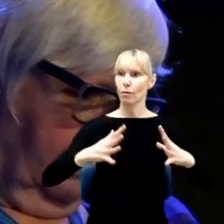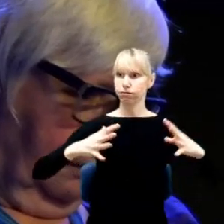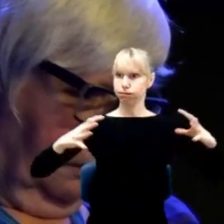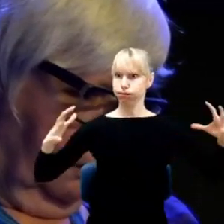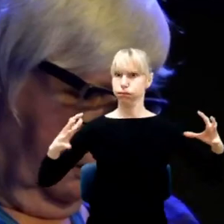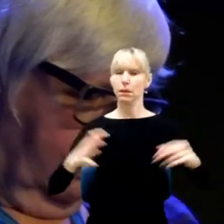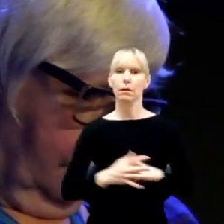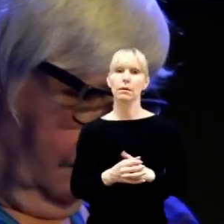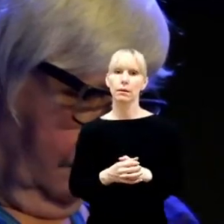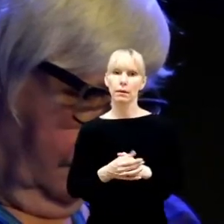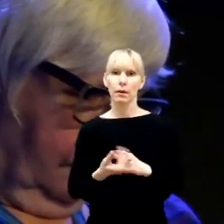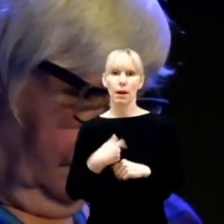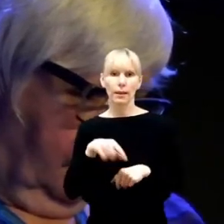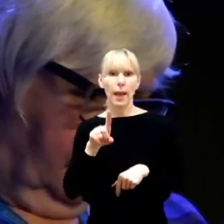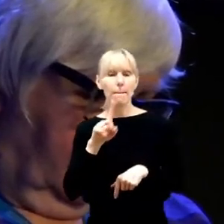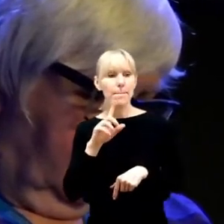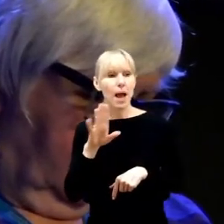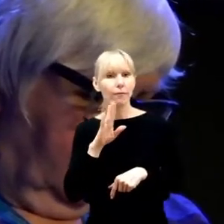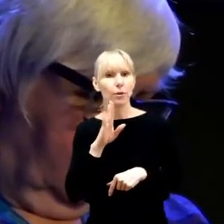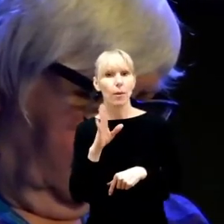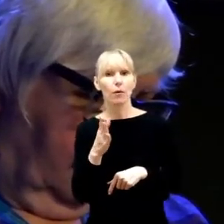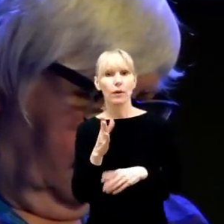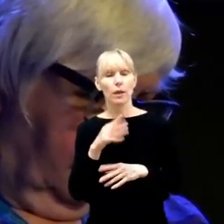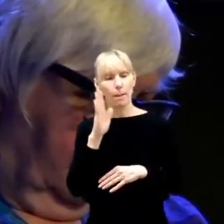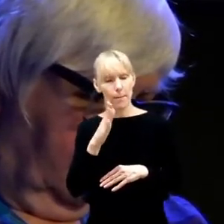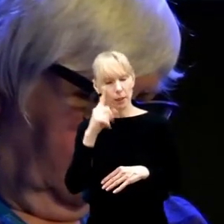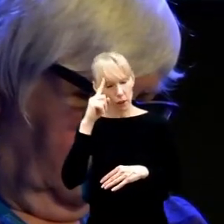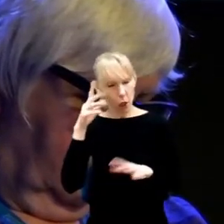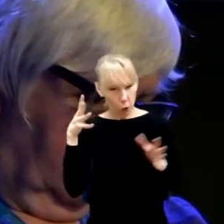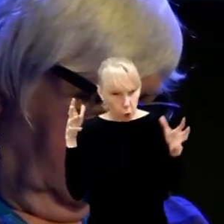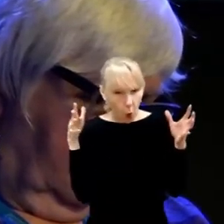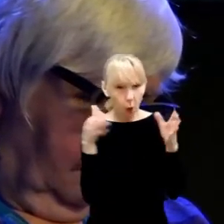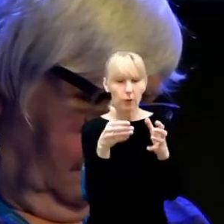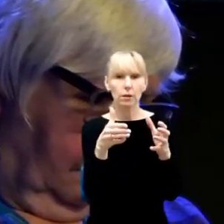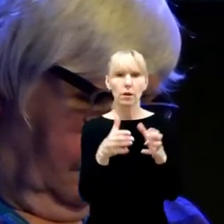Prawdopodobnie będzie skoncentrowana na dużych obszarach,